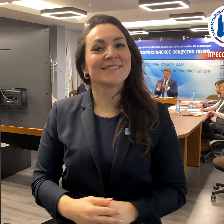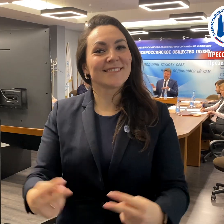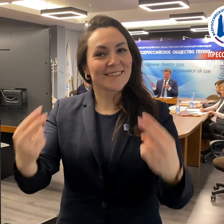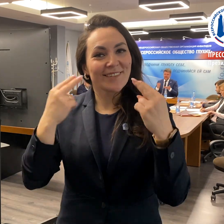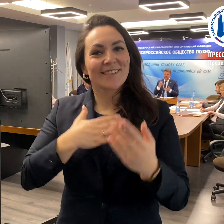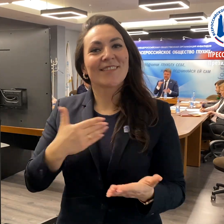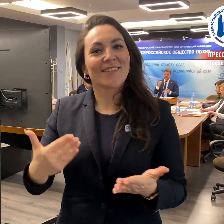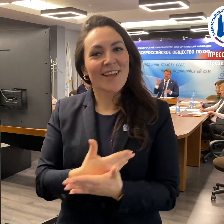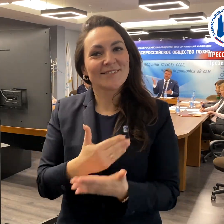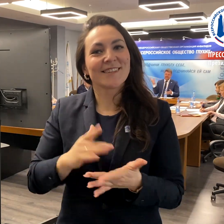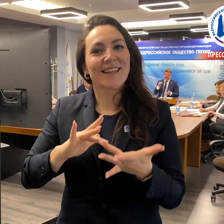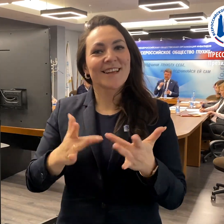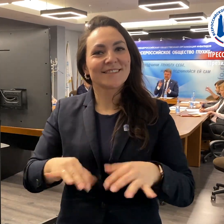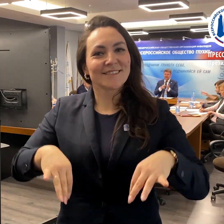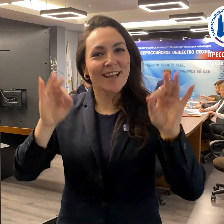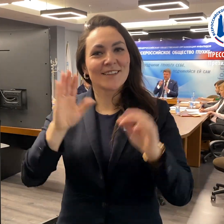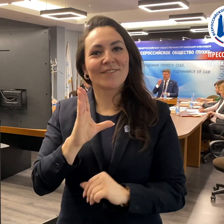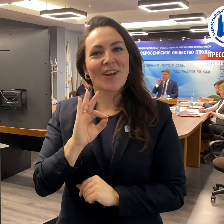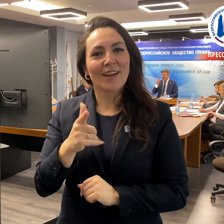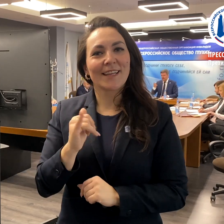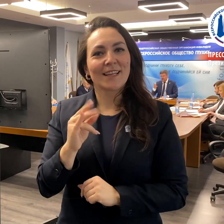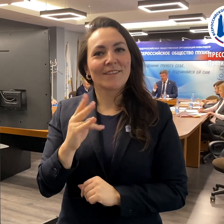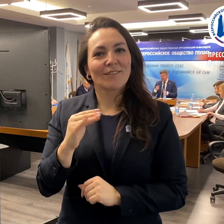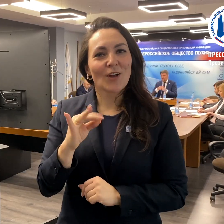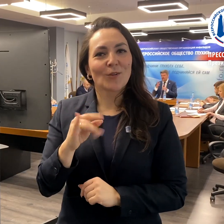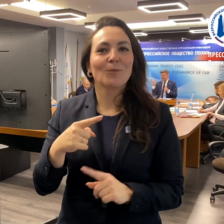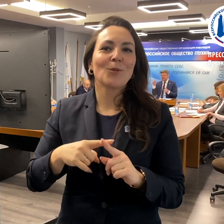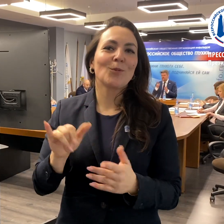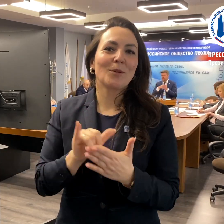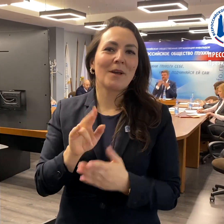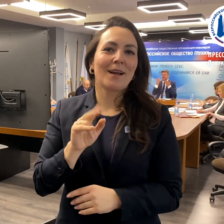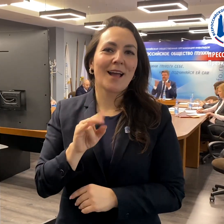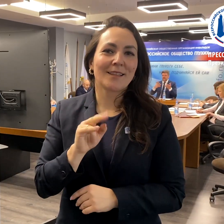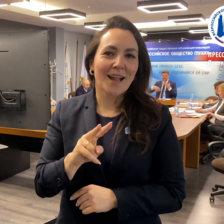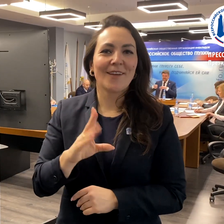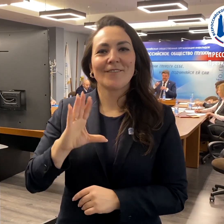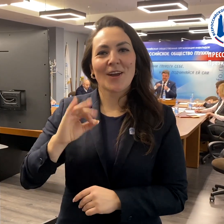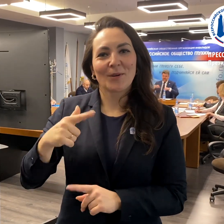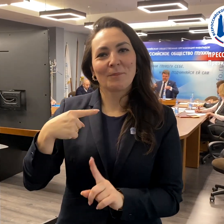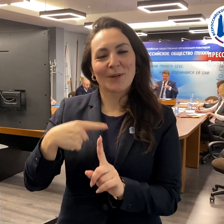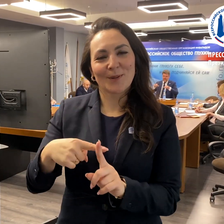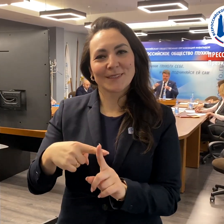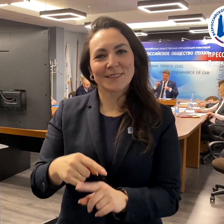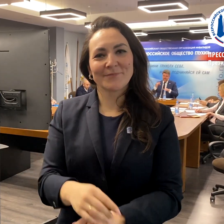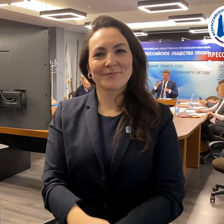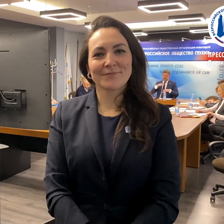Следите за нашими новостями на сайте voginfo.ru и на Ютуб канале ВОГ Плюс.